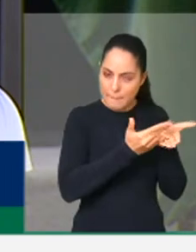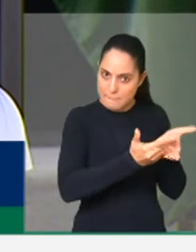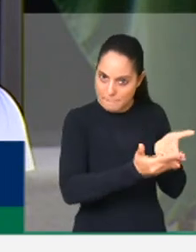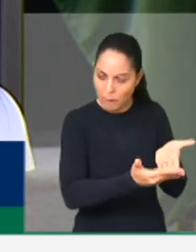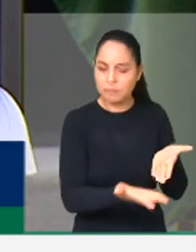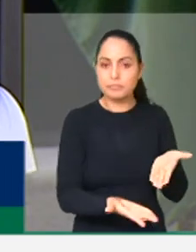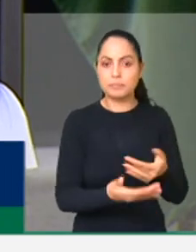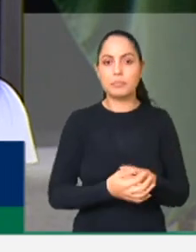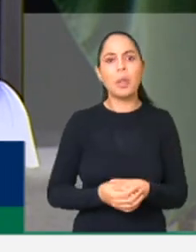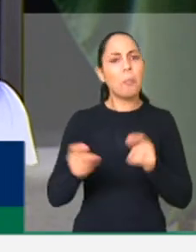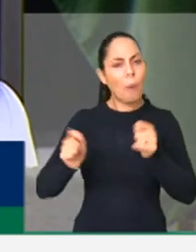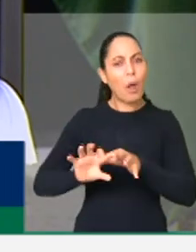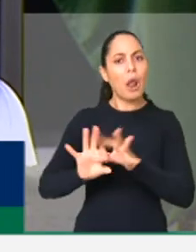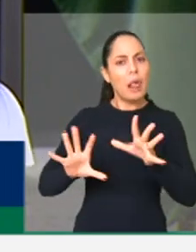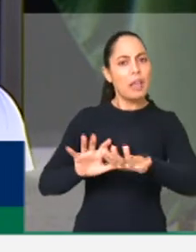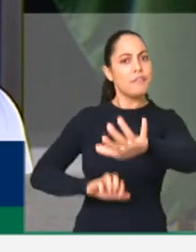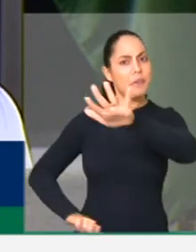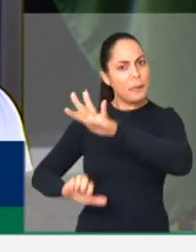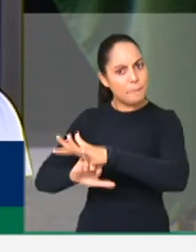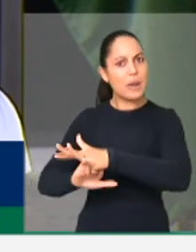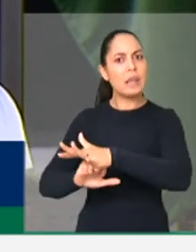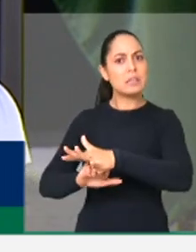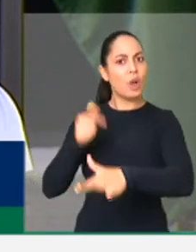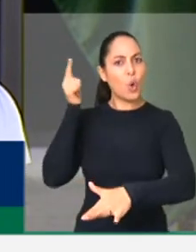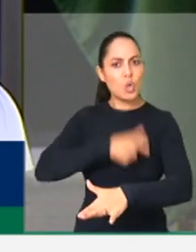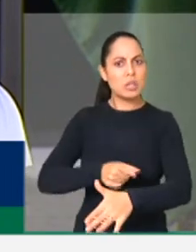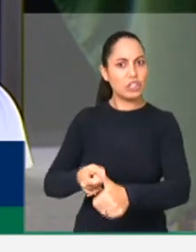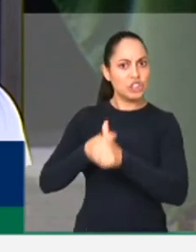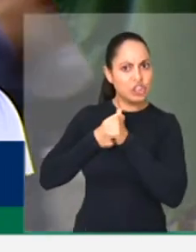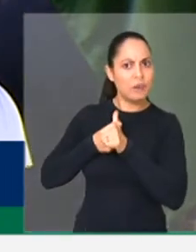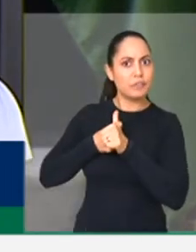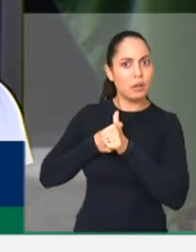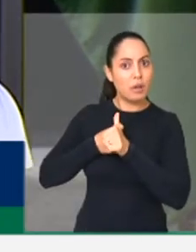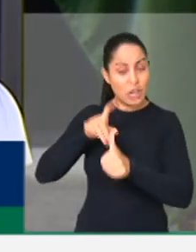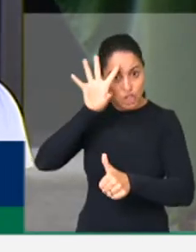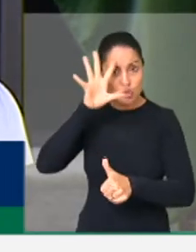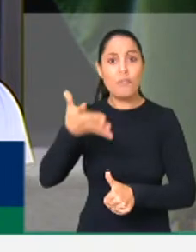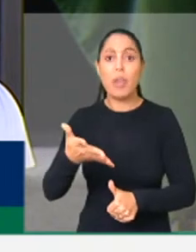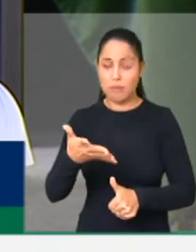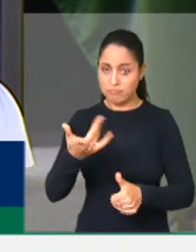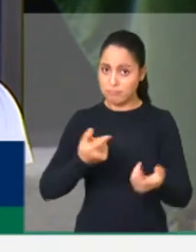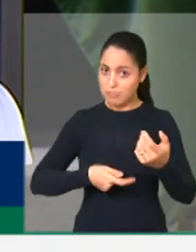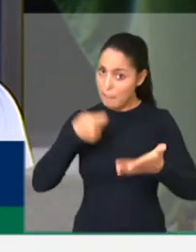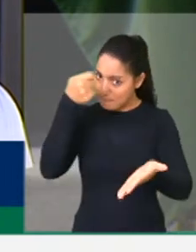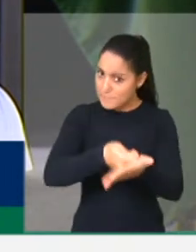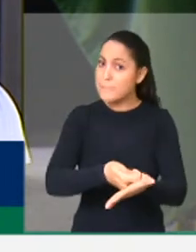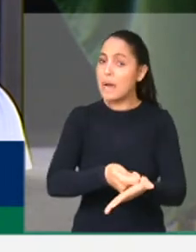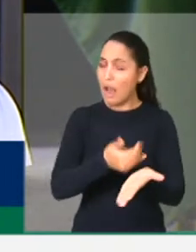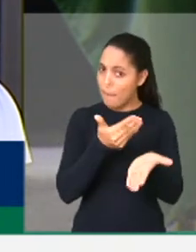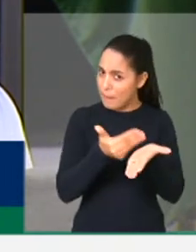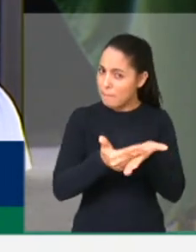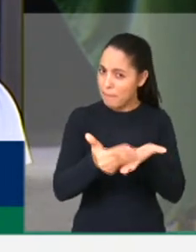PROVISÓRIA 1017/2020 PROPÕE ATUALIZAÇÃO DO SALDO DEVEDOR EXCLUSIVAMENTE POR MEIO DO IPCA. NO ENTANTO ACREDITAMOS